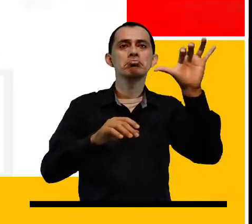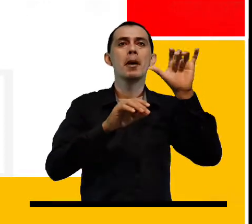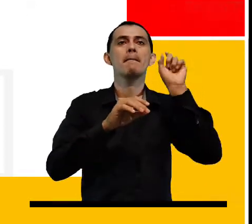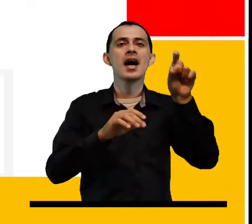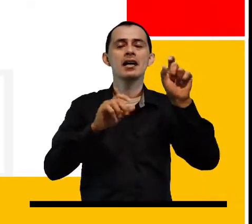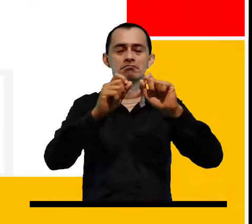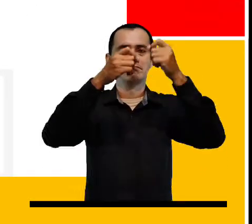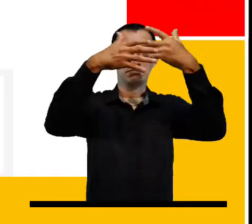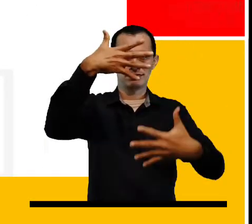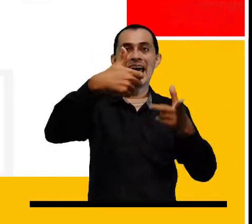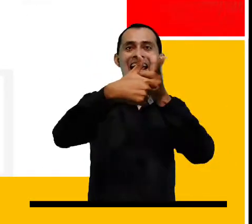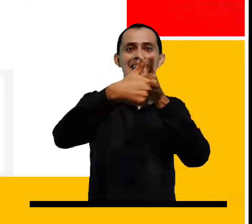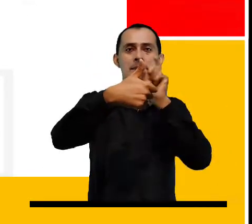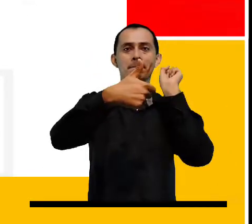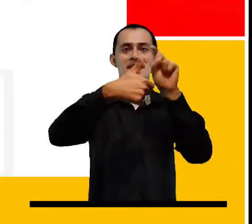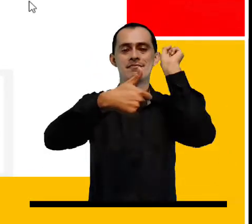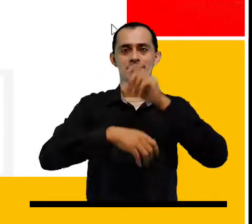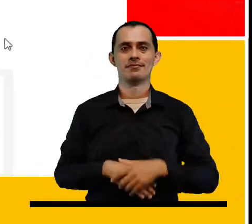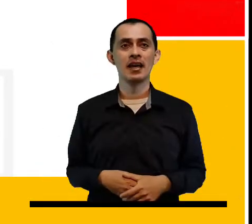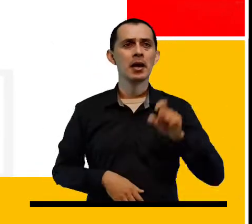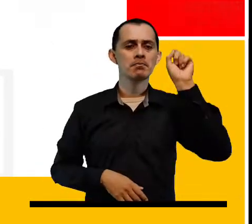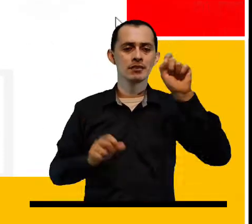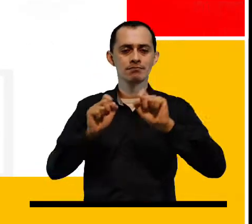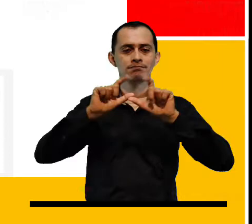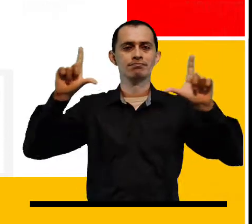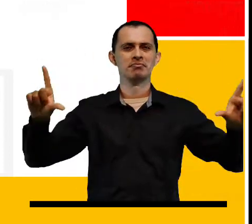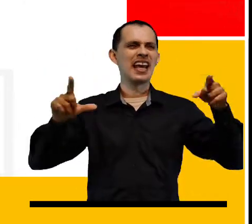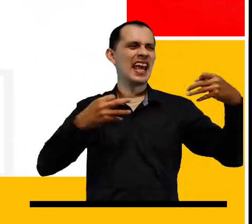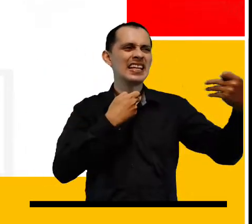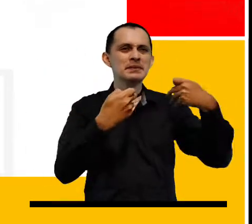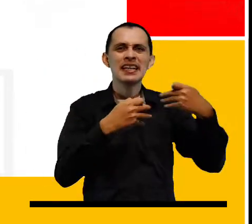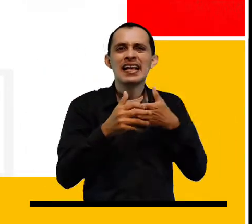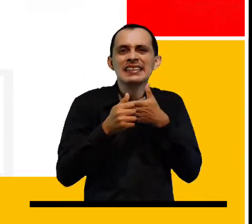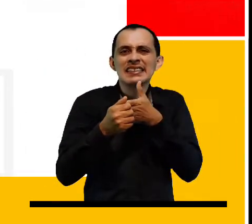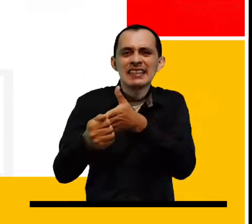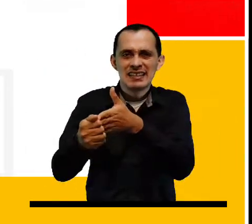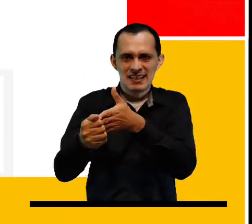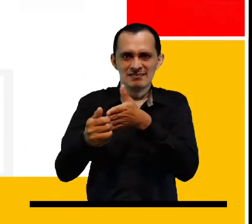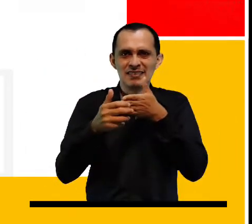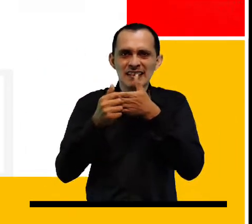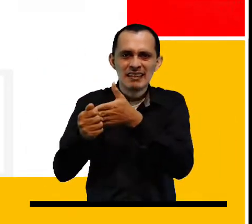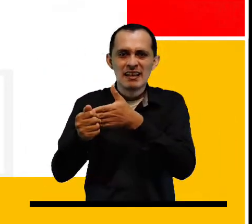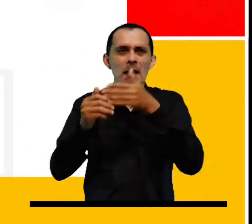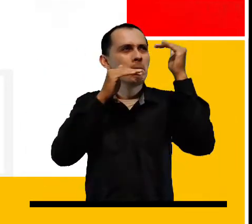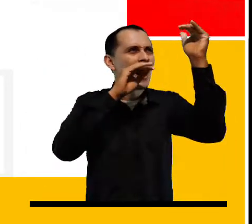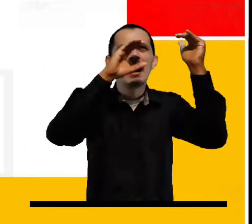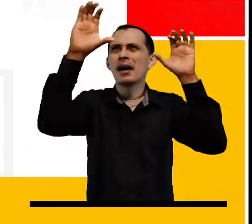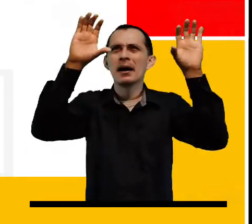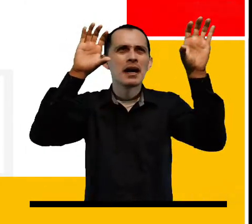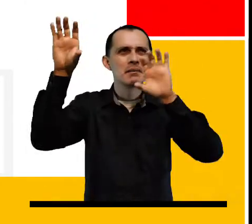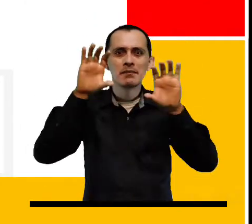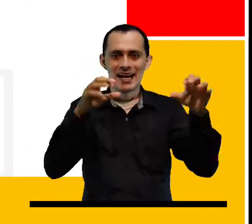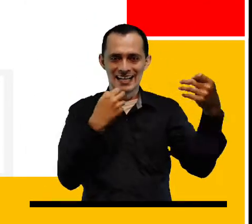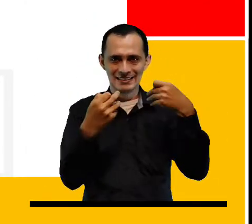guía que les explicará cuáles son sus partes, pero en la parte superior les mostrará la opción